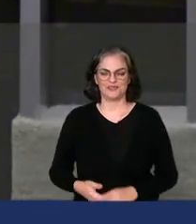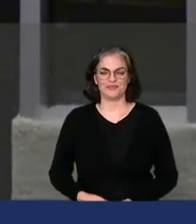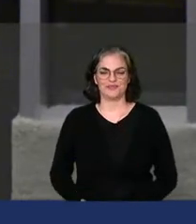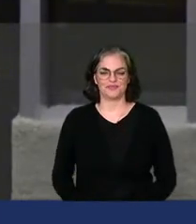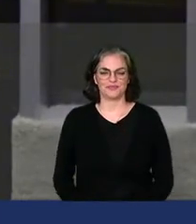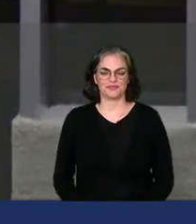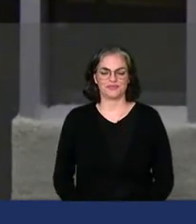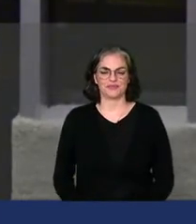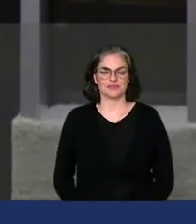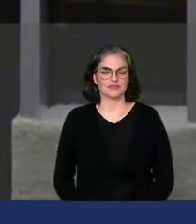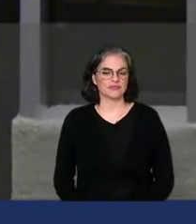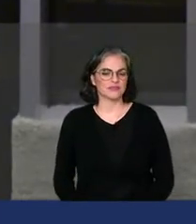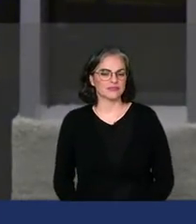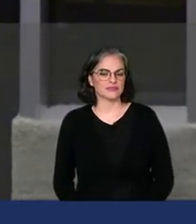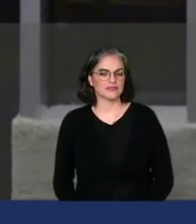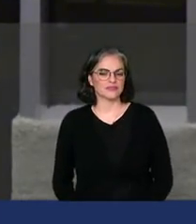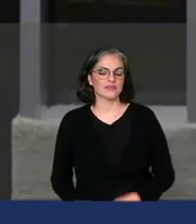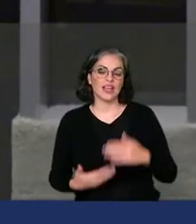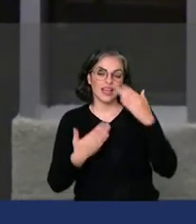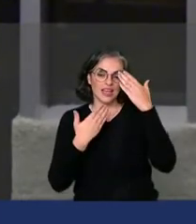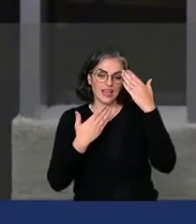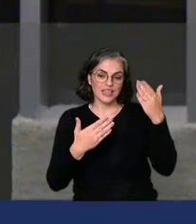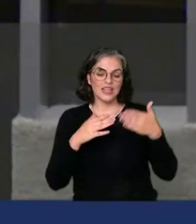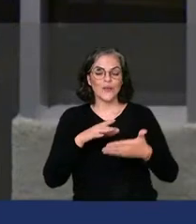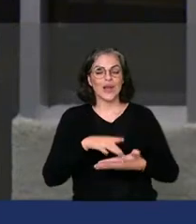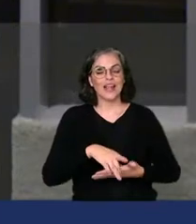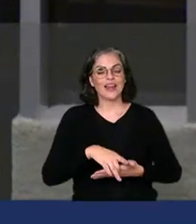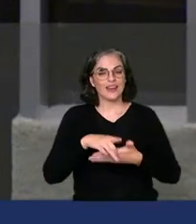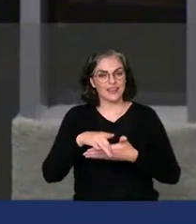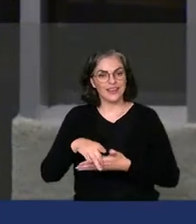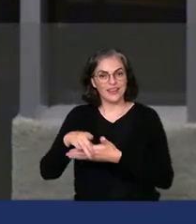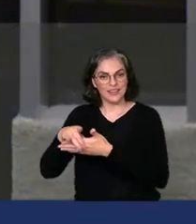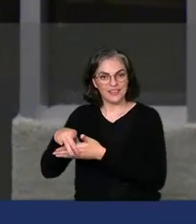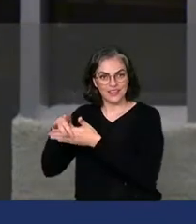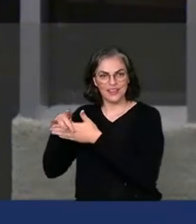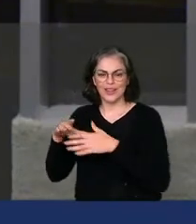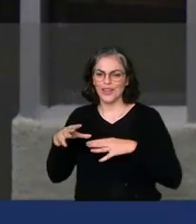PODER LEGISLATIVO FEDERAL. AGRADECER AOS LÍDERES, A TODAS AS LIDERANÇAS QUE NOS AJUDARAM NESTE ACORDO POSSÍ